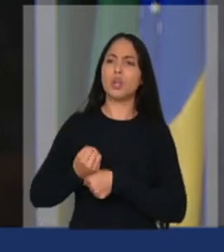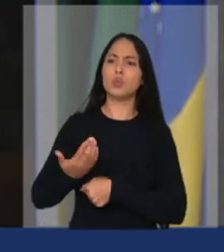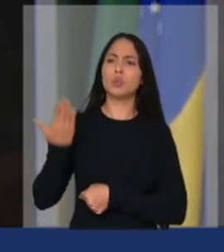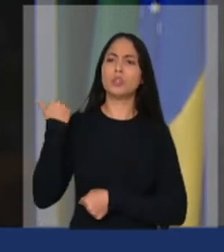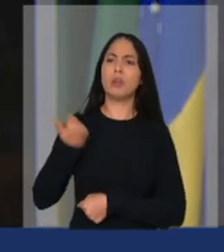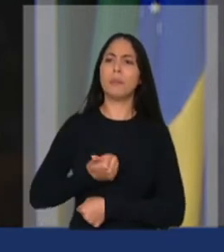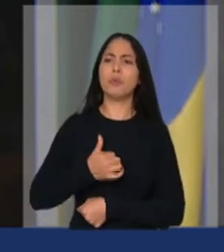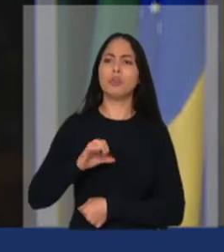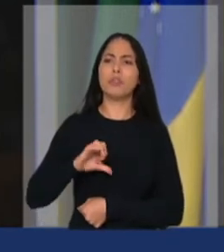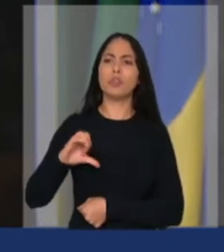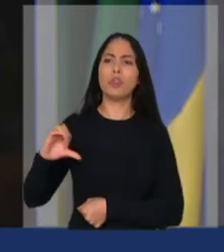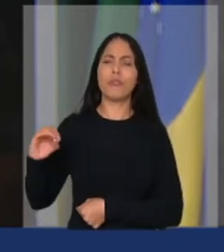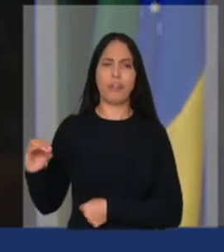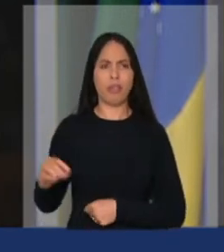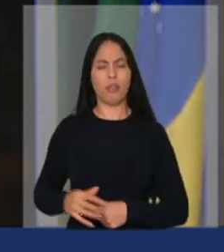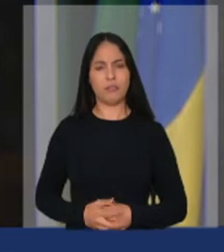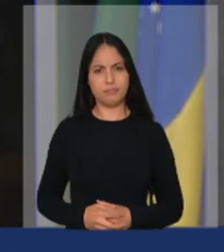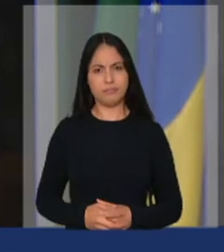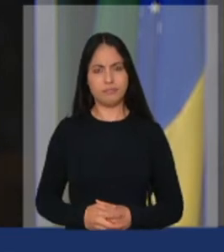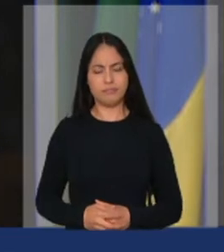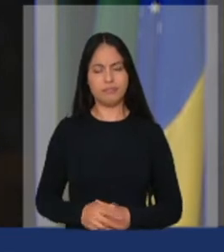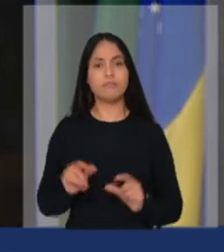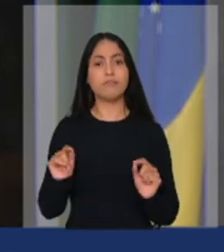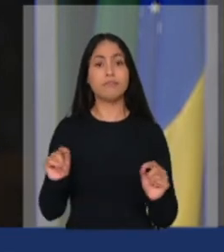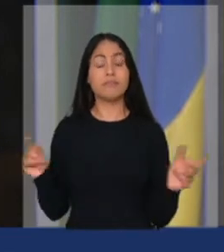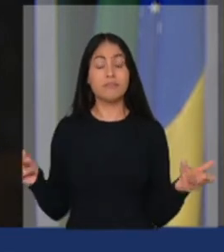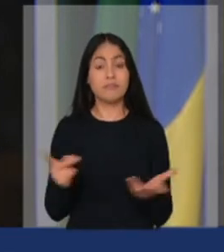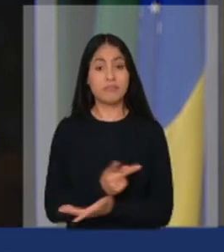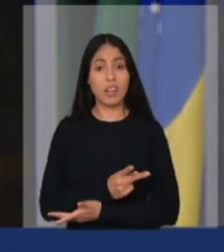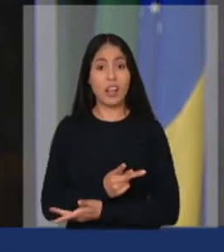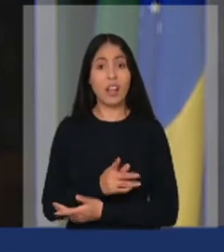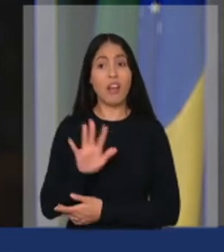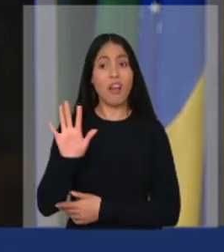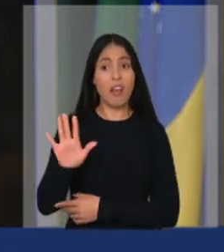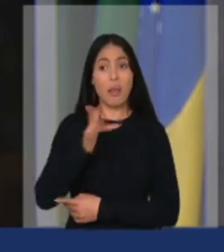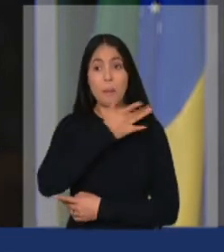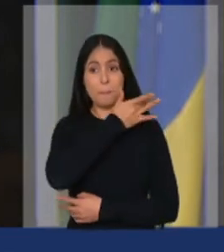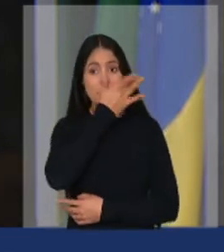TEM PREÇO. DIZER QUE É CARO, URNAS AUDITAVEIS? SEM FUNDAMENTO. DOIS BILHÕES É